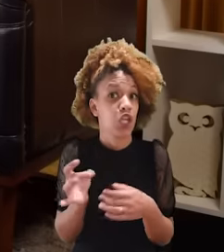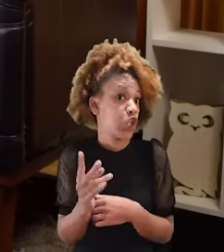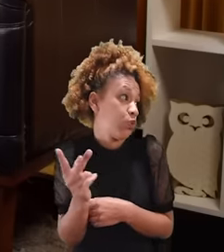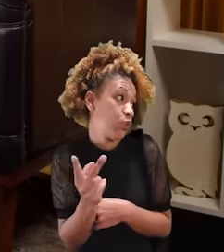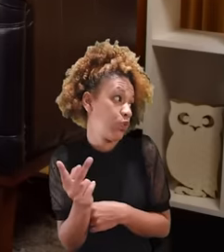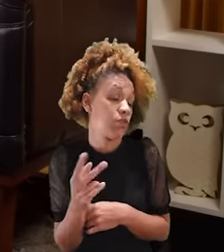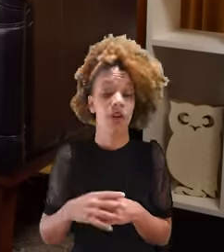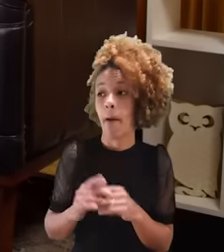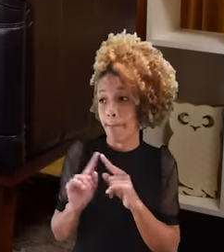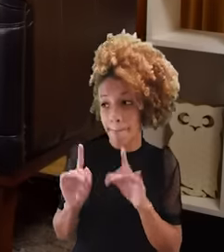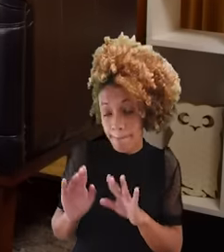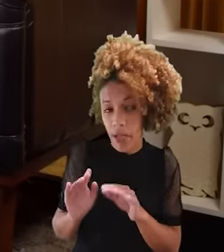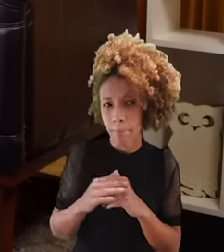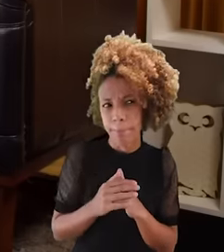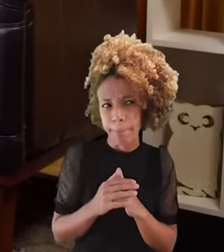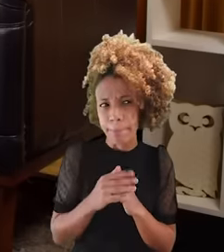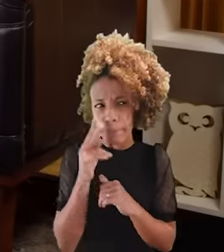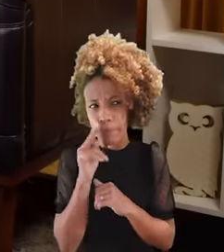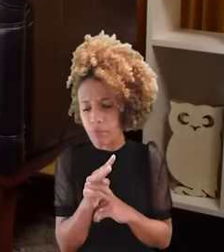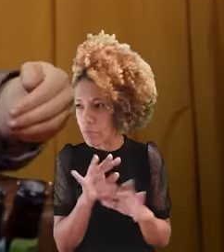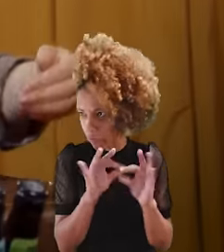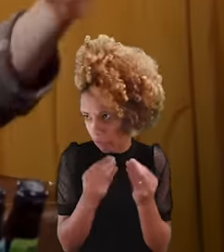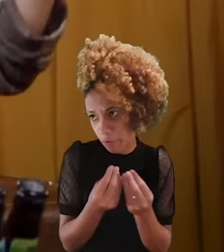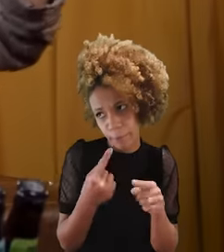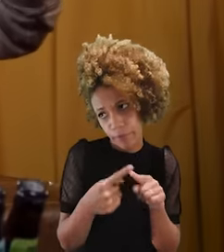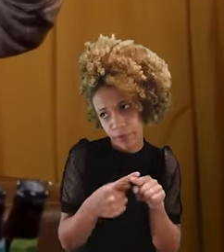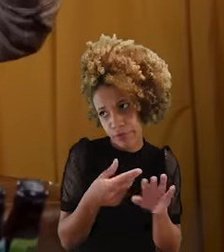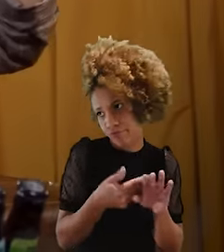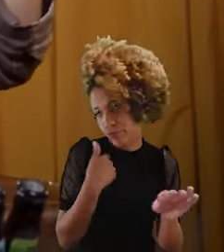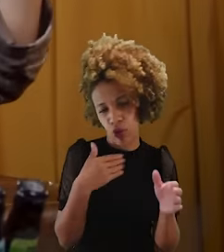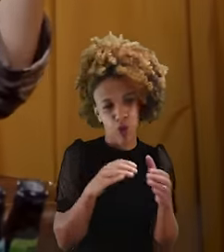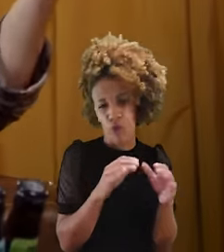e aí quando a gente quando eu ouço parentes meus porque aí eu já saí de grupo de família porque